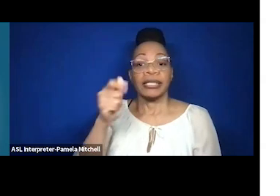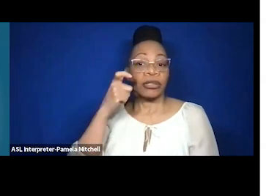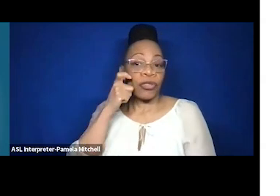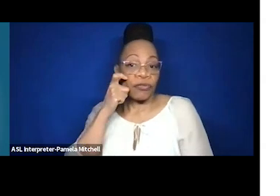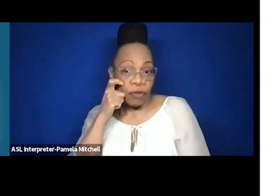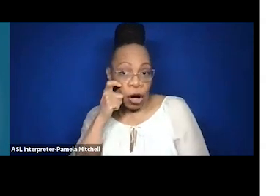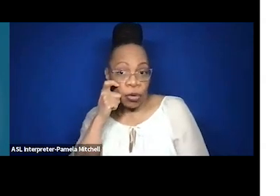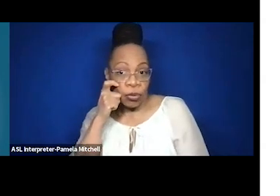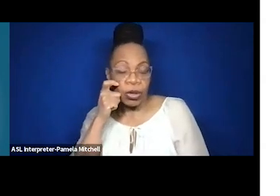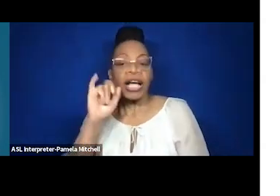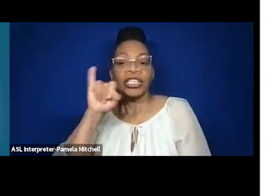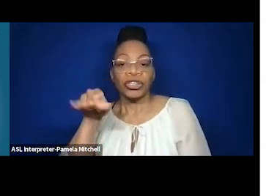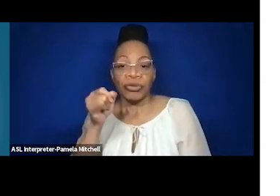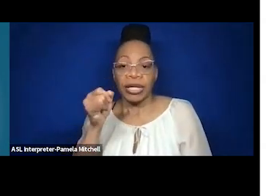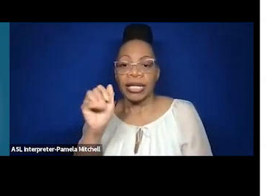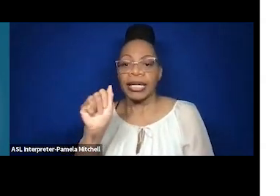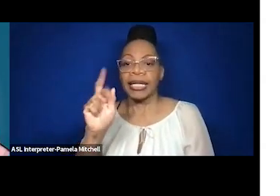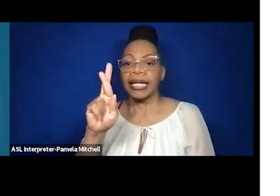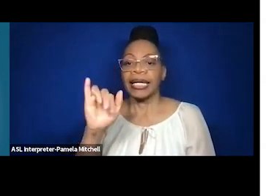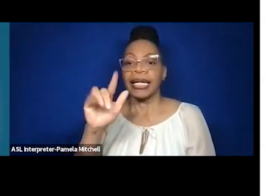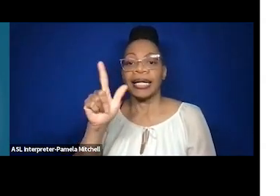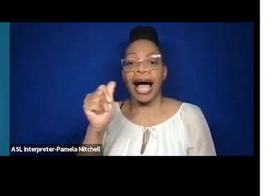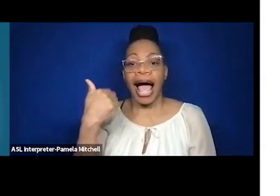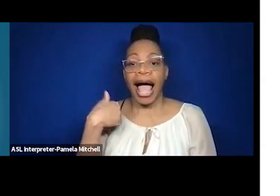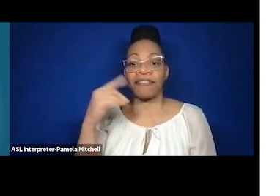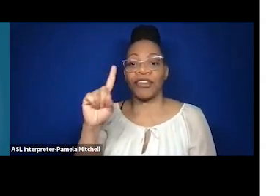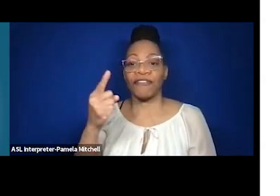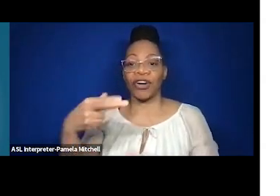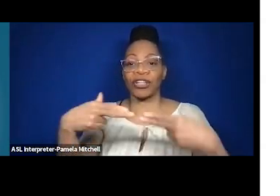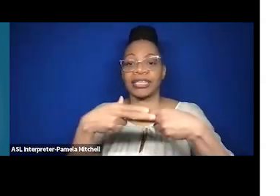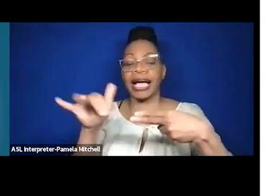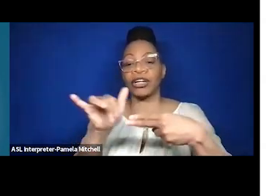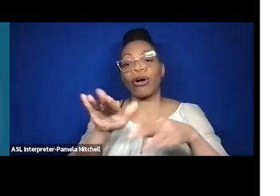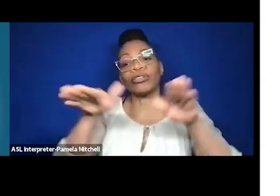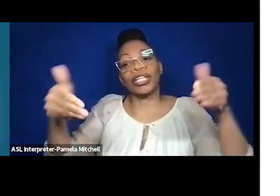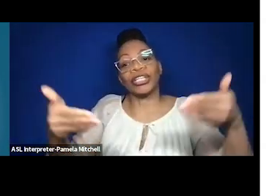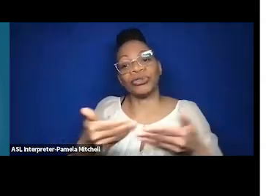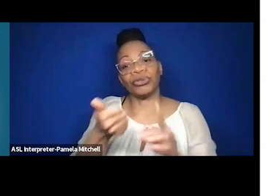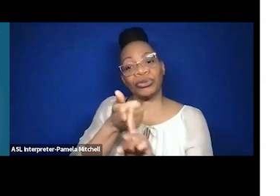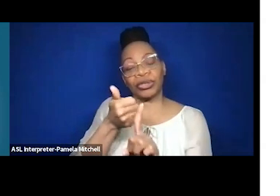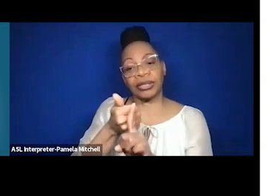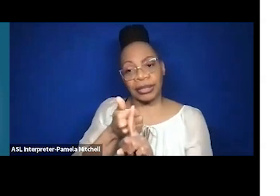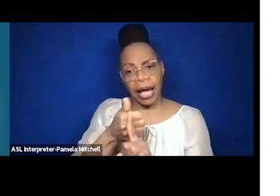Jarita, tengo tu primera diapositiva, pero también si quieres presentarte un poco más, siéntete libre de hacerlo también.